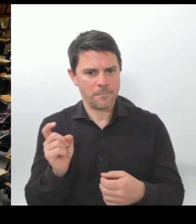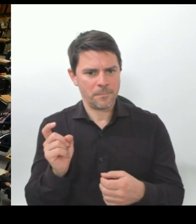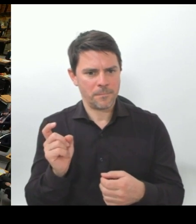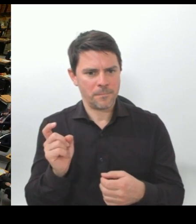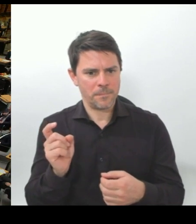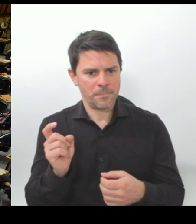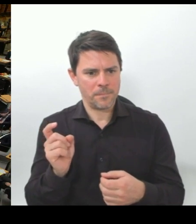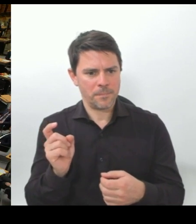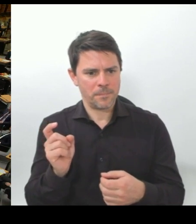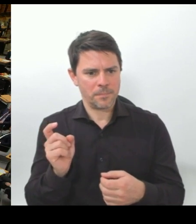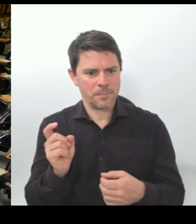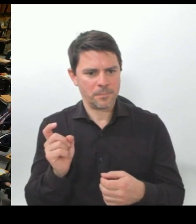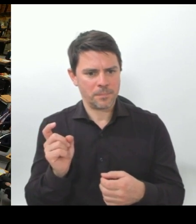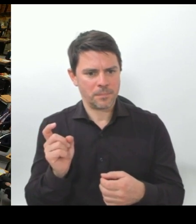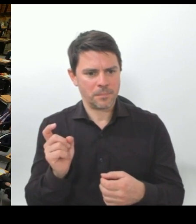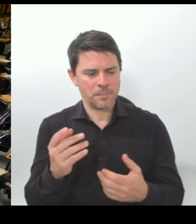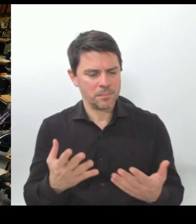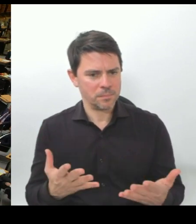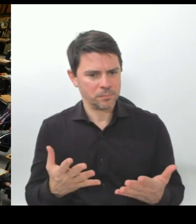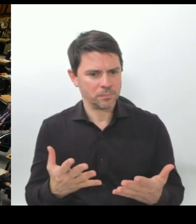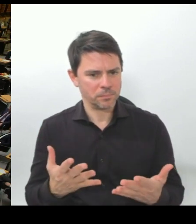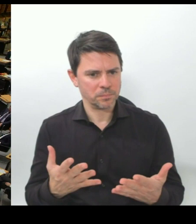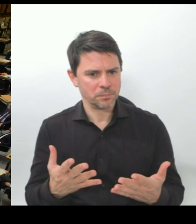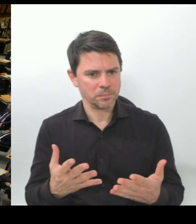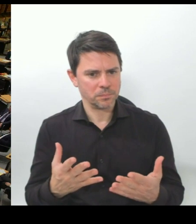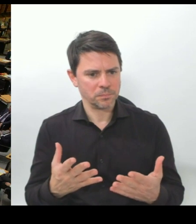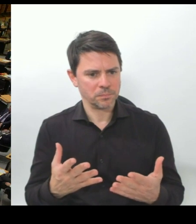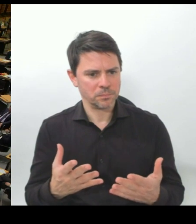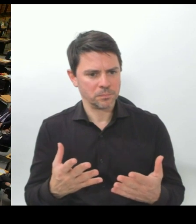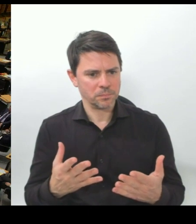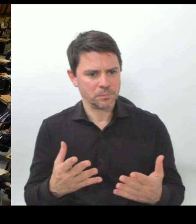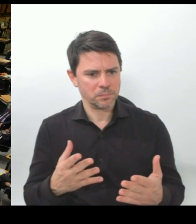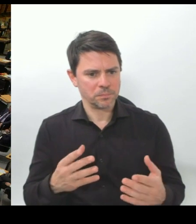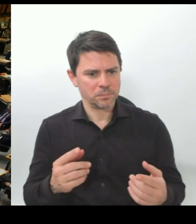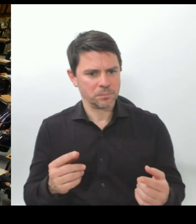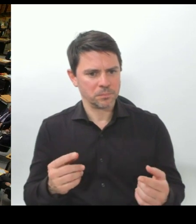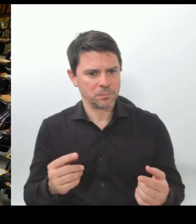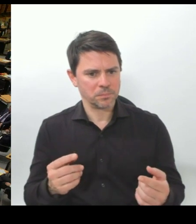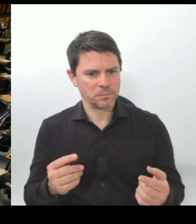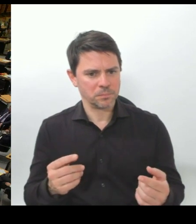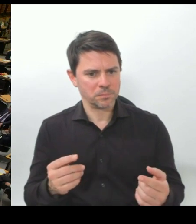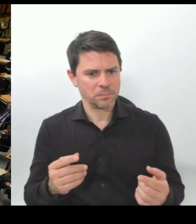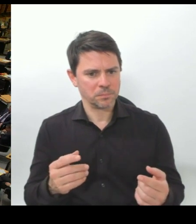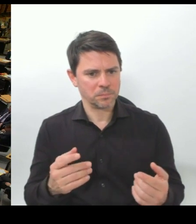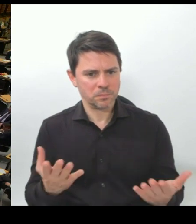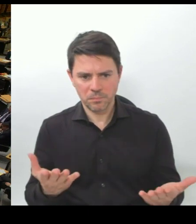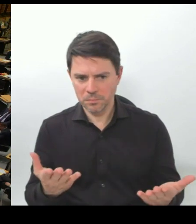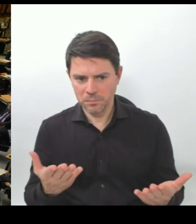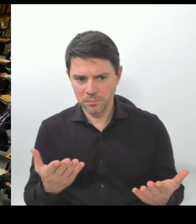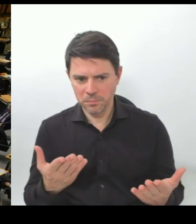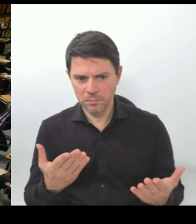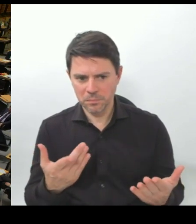So Herr Kollege, Sie müssen dann anfangen. Es gibt keinen Anspruch darauf, einen Staatssekretär ins Plenum zu zitieren.(Rednerwechs)